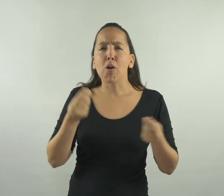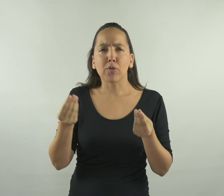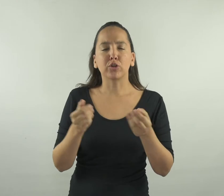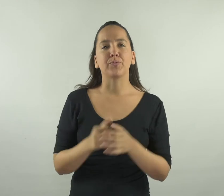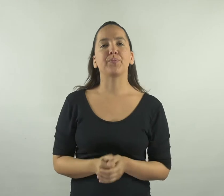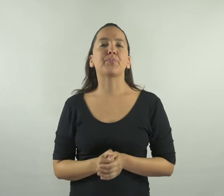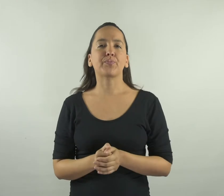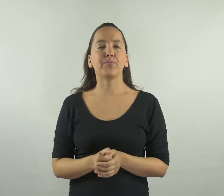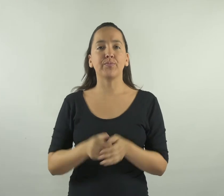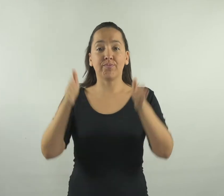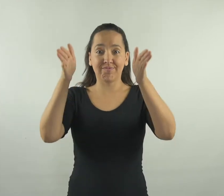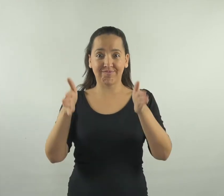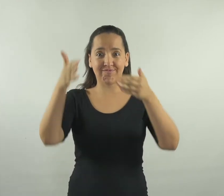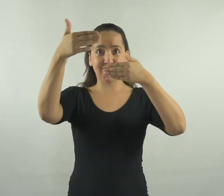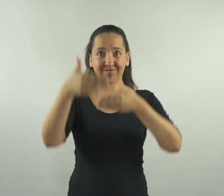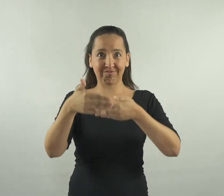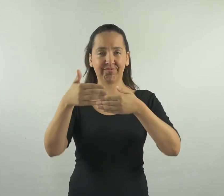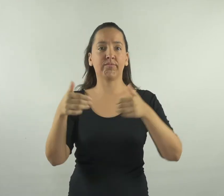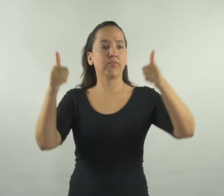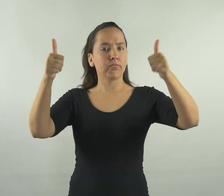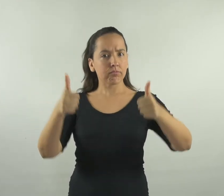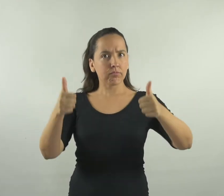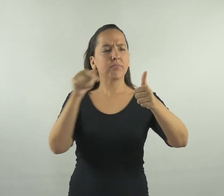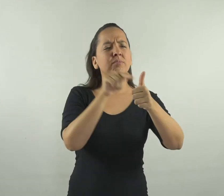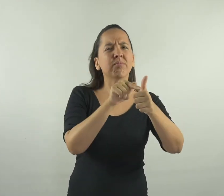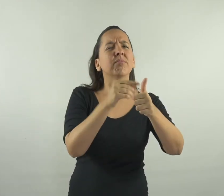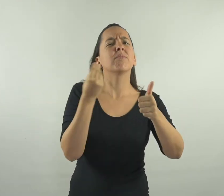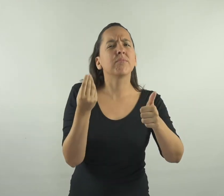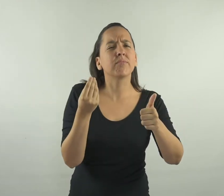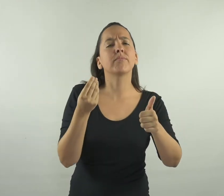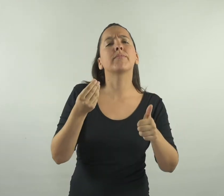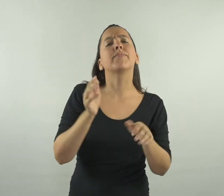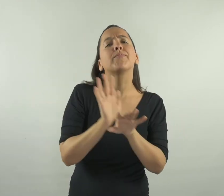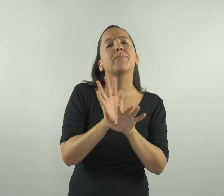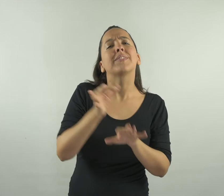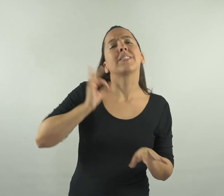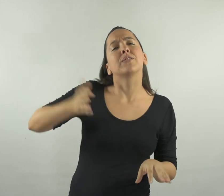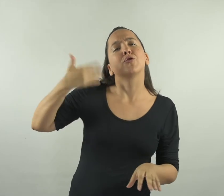El conjunto está compuesto, hacia un lado, por la figura alegórica de la Historia,